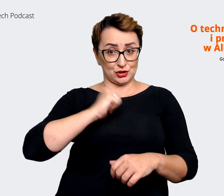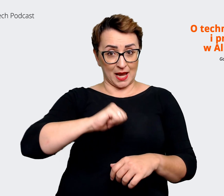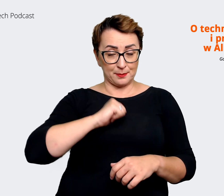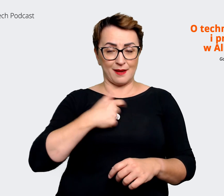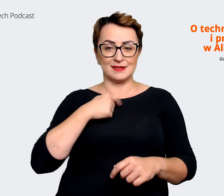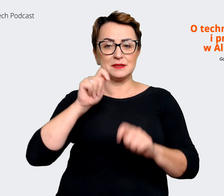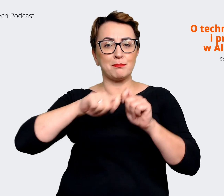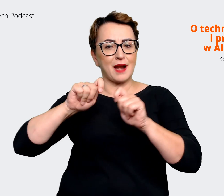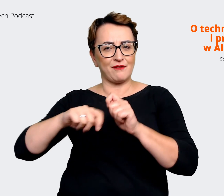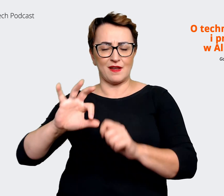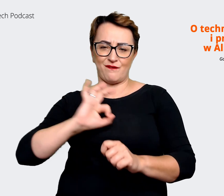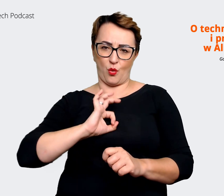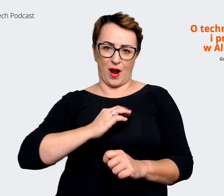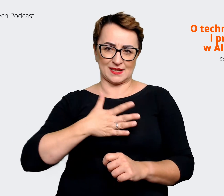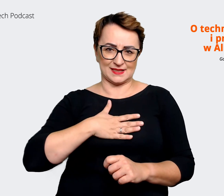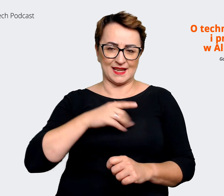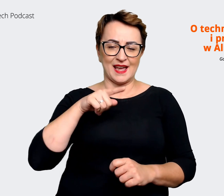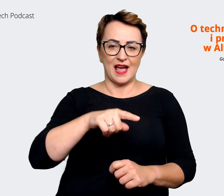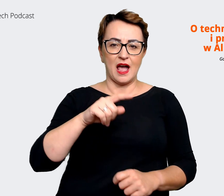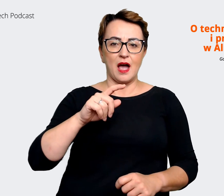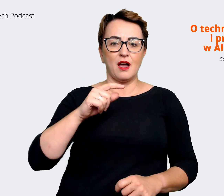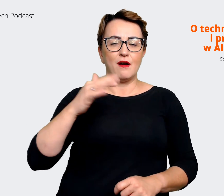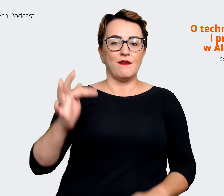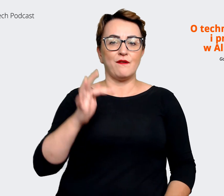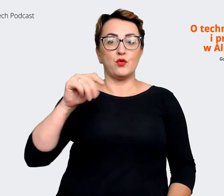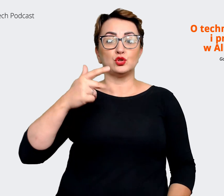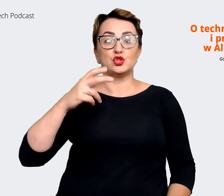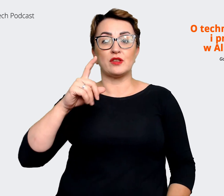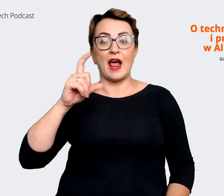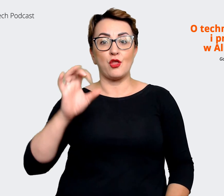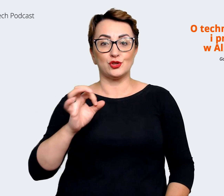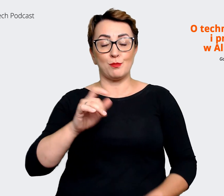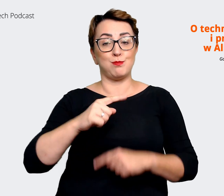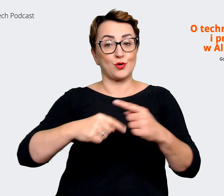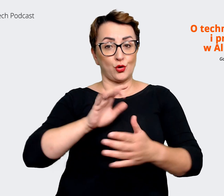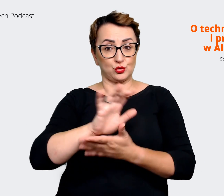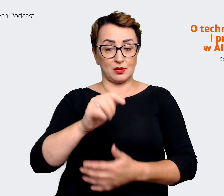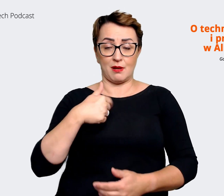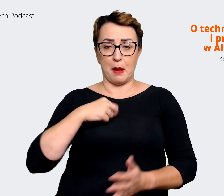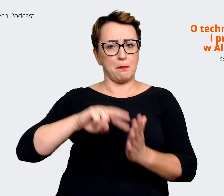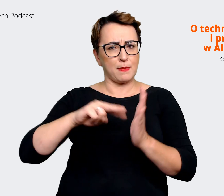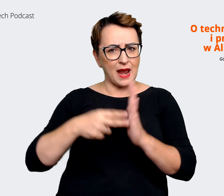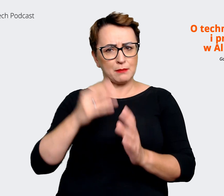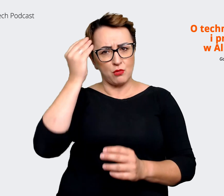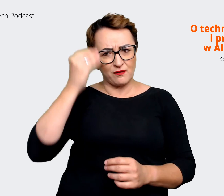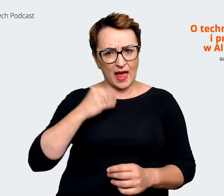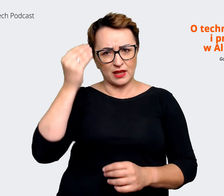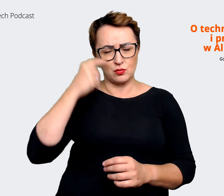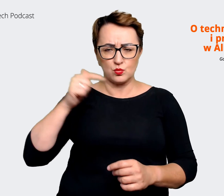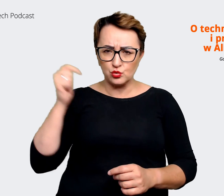na produkcji. Że skoro w moim założeniem było, że takie powiadomienie ma przyjść o godzinie X, to